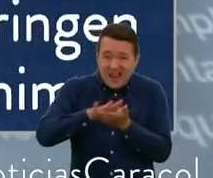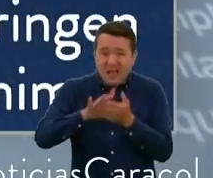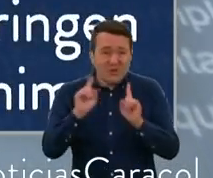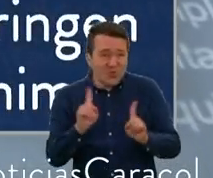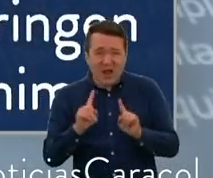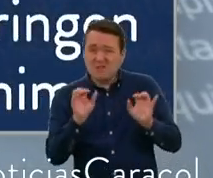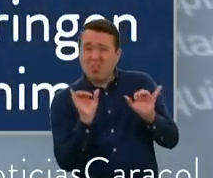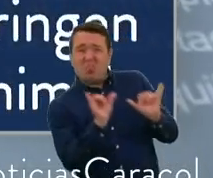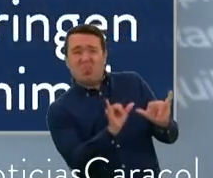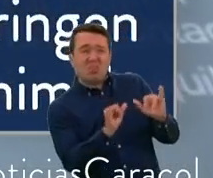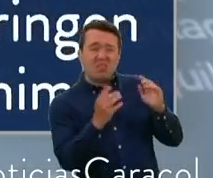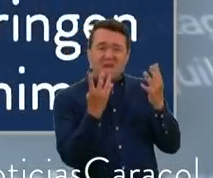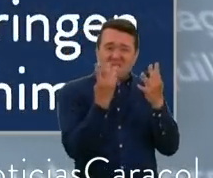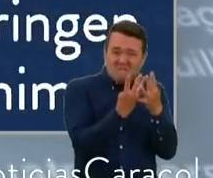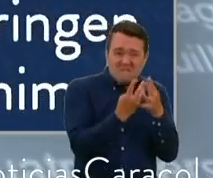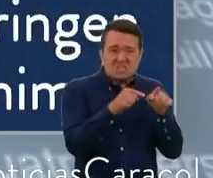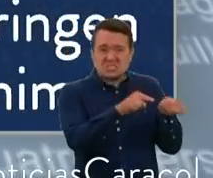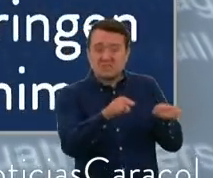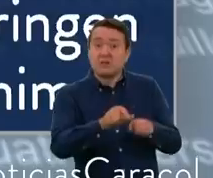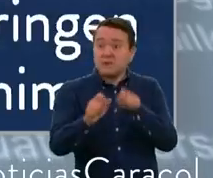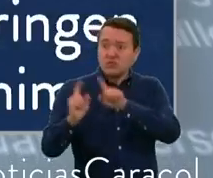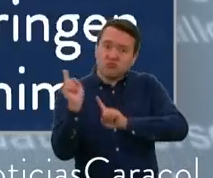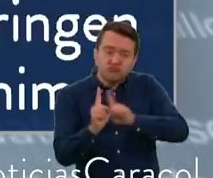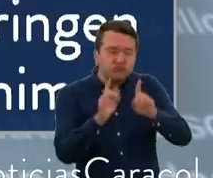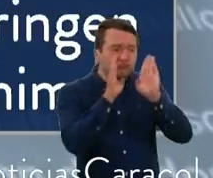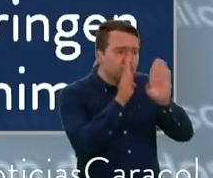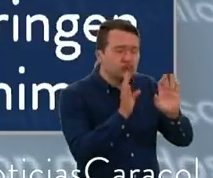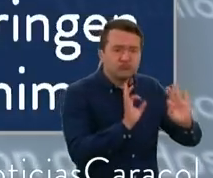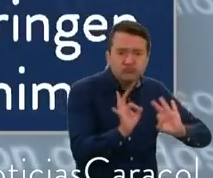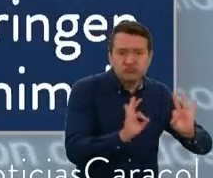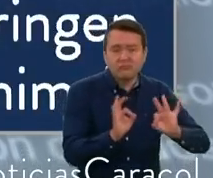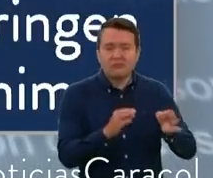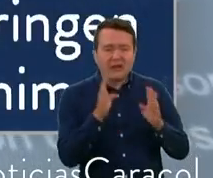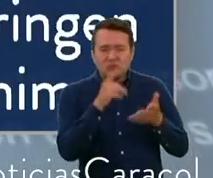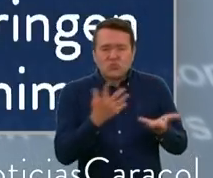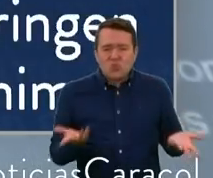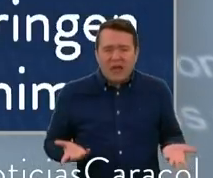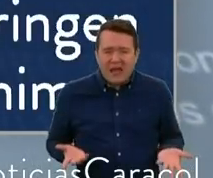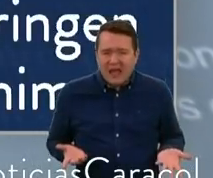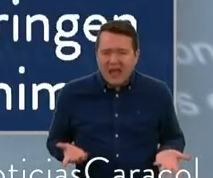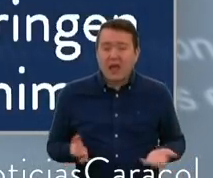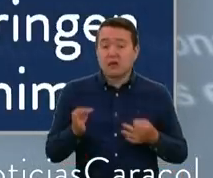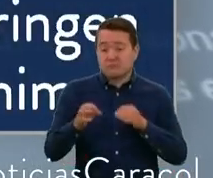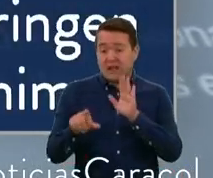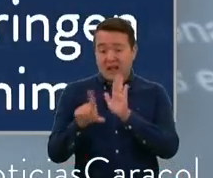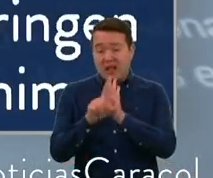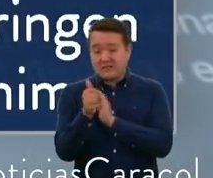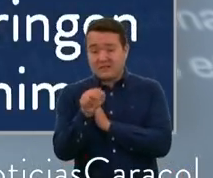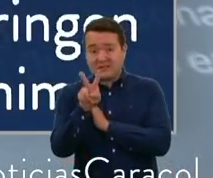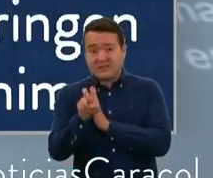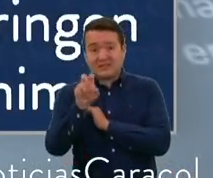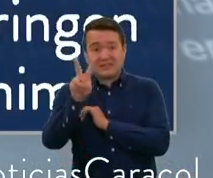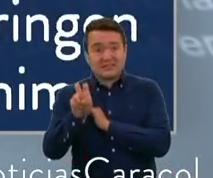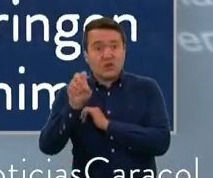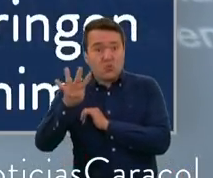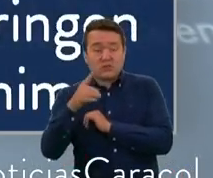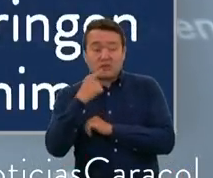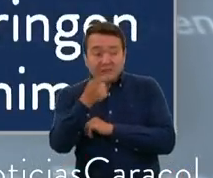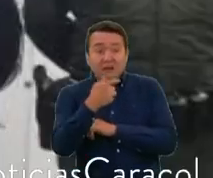tres caminos fueron llevados al